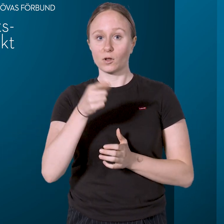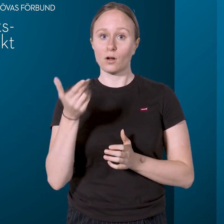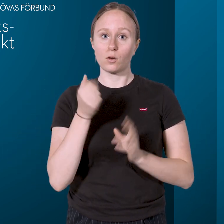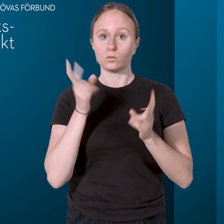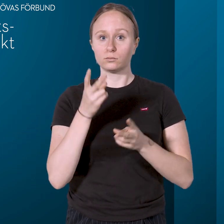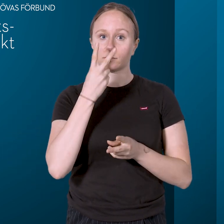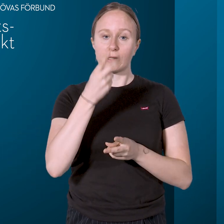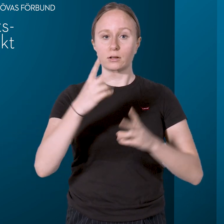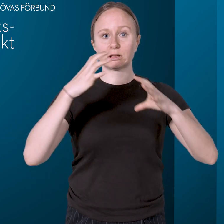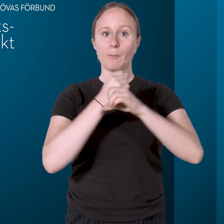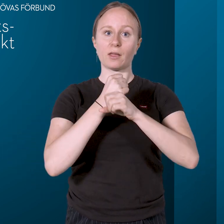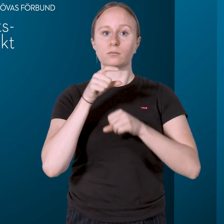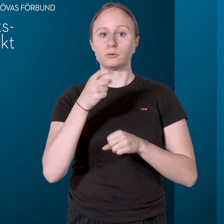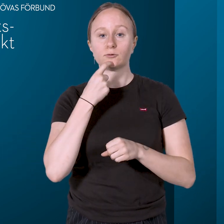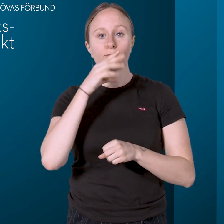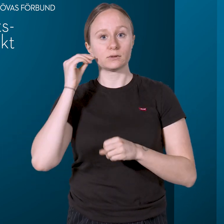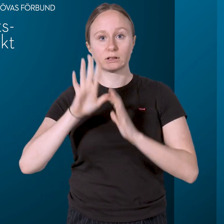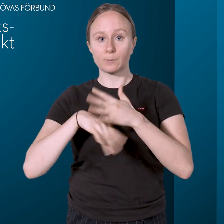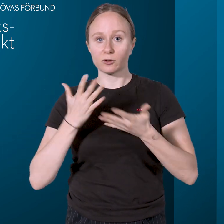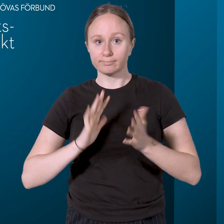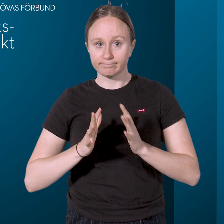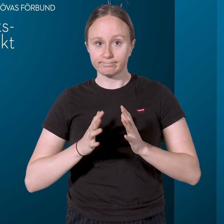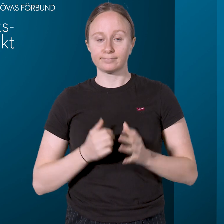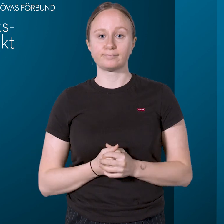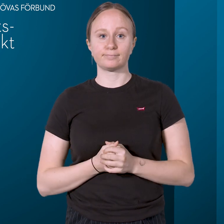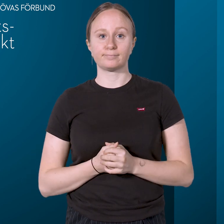Du kan även se en sammanfattning på finlandssvenskt teckenspråk.